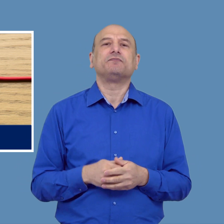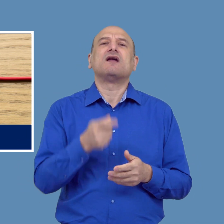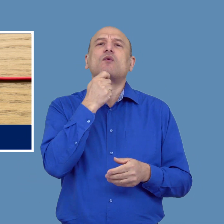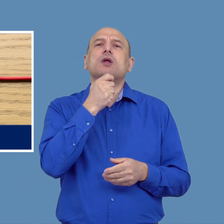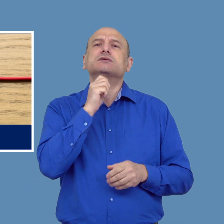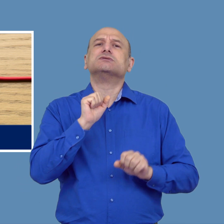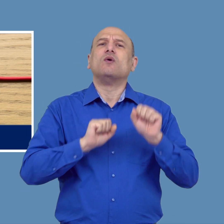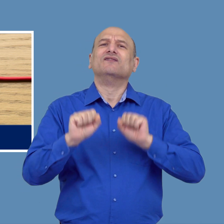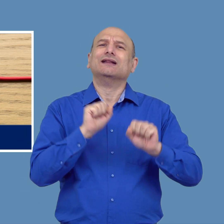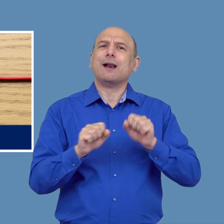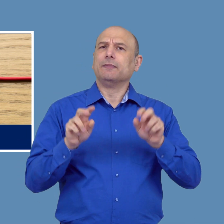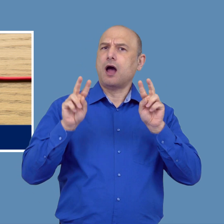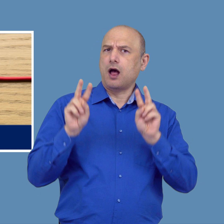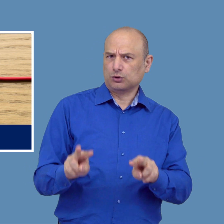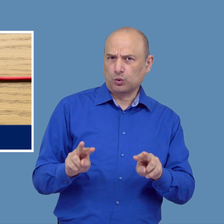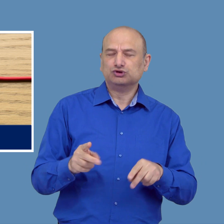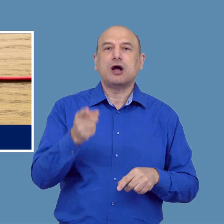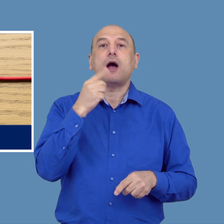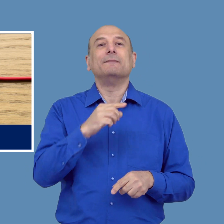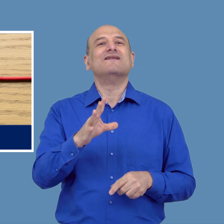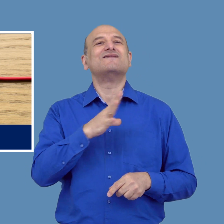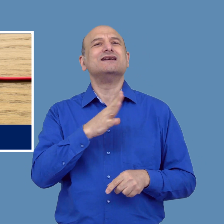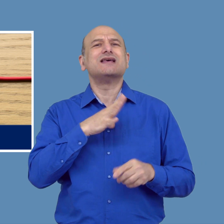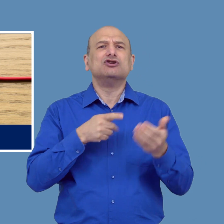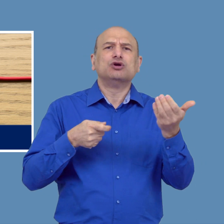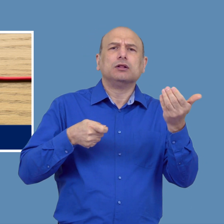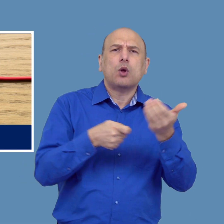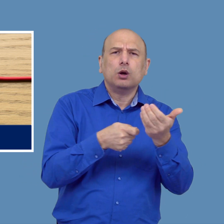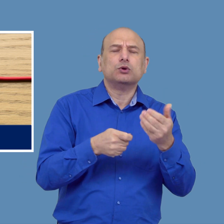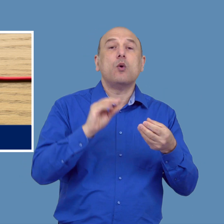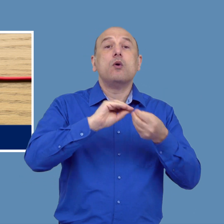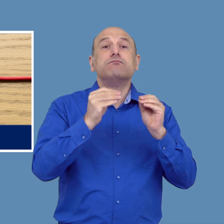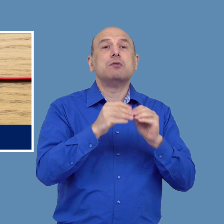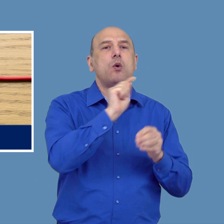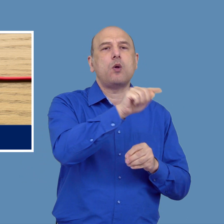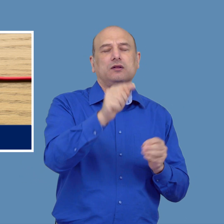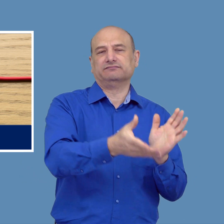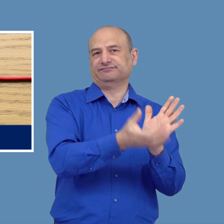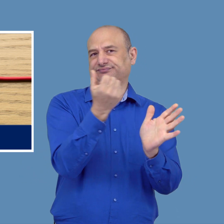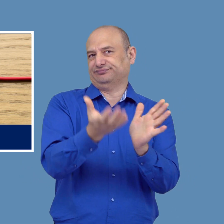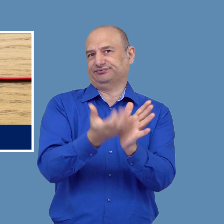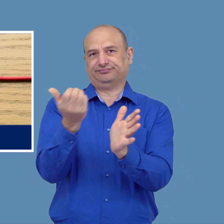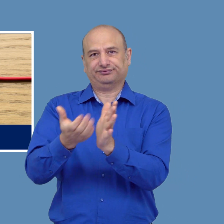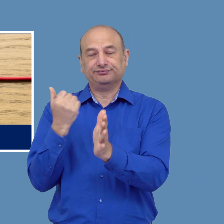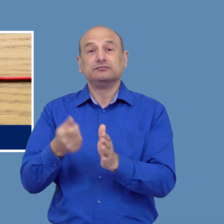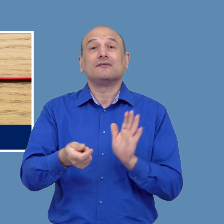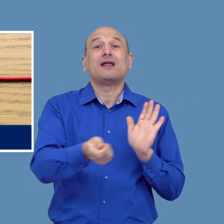A fogyasztóvédelmi hatóság a veszélyes terméket levetette az üzletek polcairól,